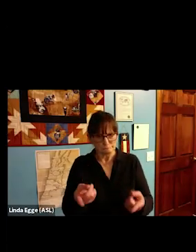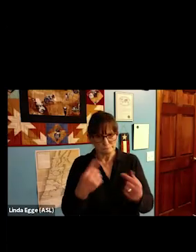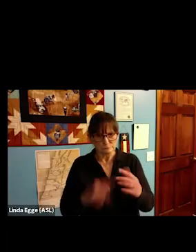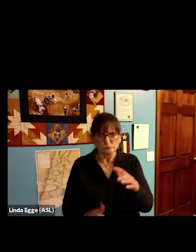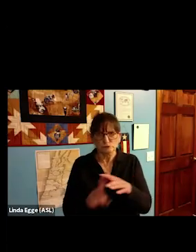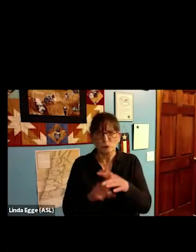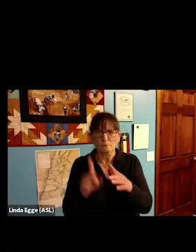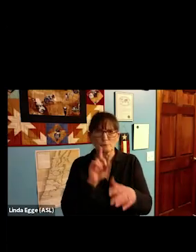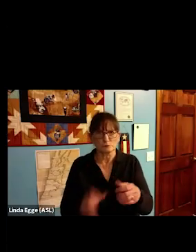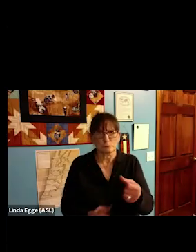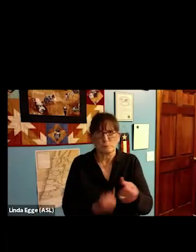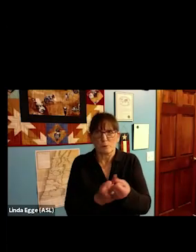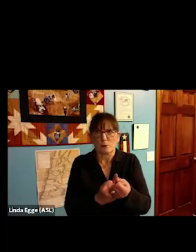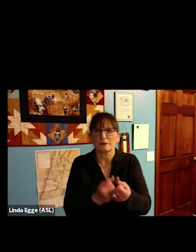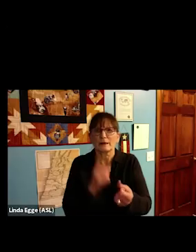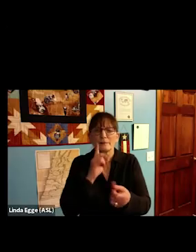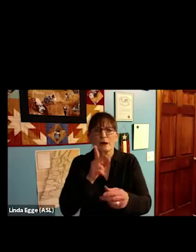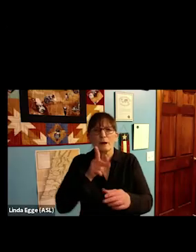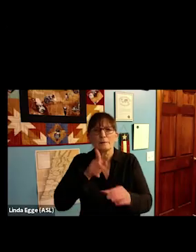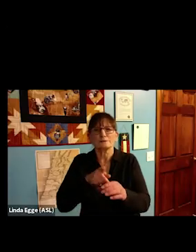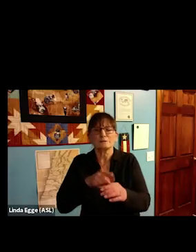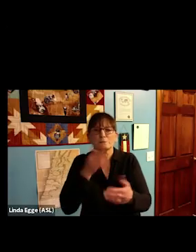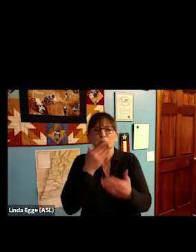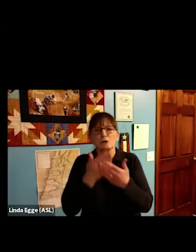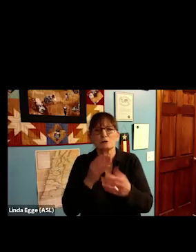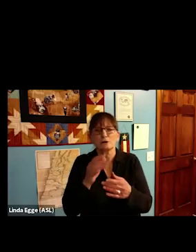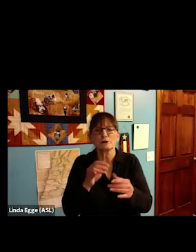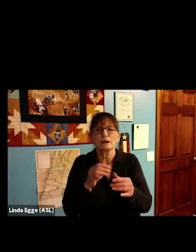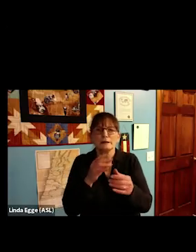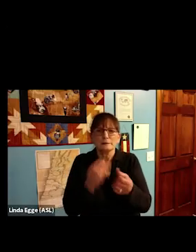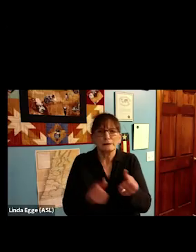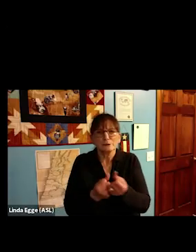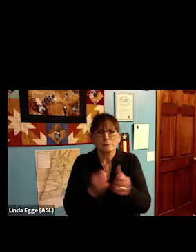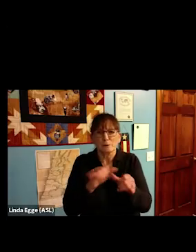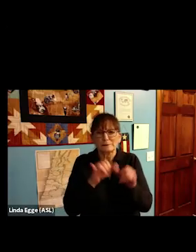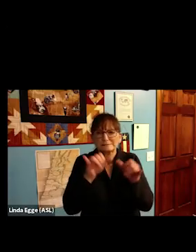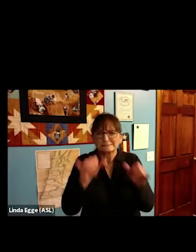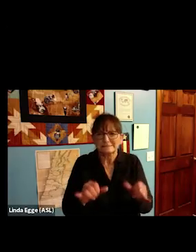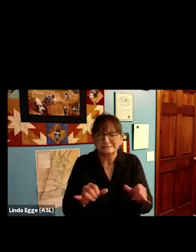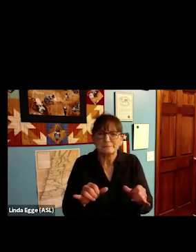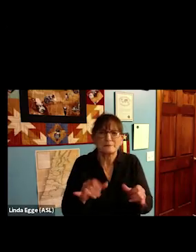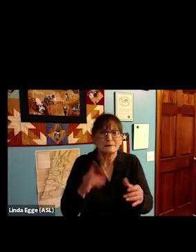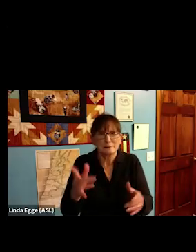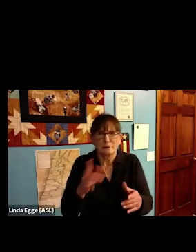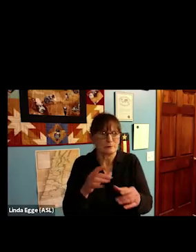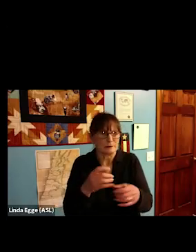Y bajo la definición anterior de la Seguridad Social, cada miembro del hogar tenía que recibir pagos de mantenimiento